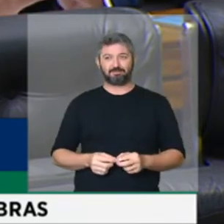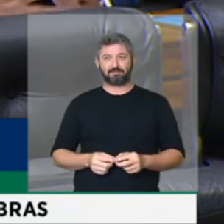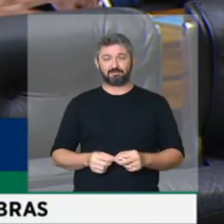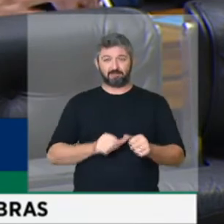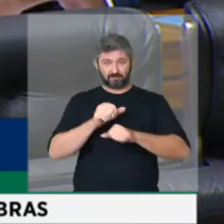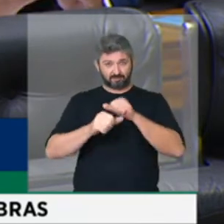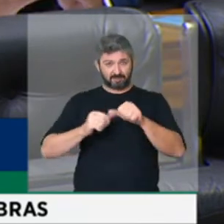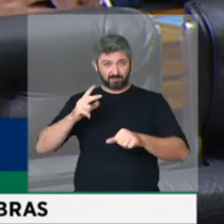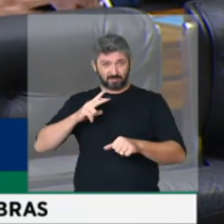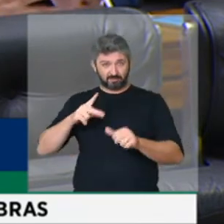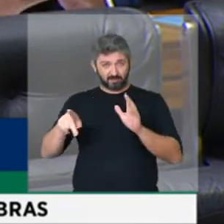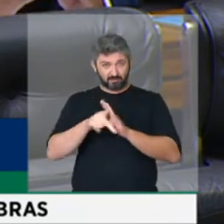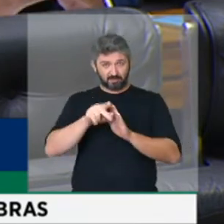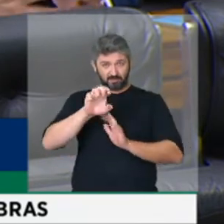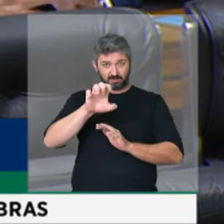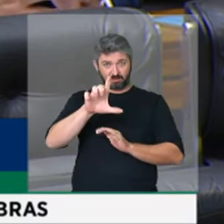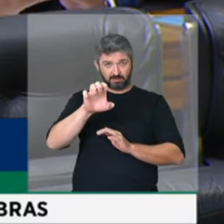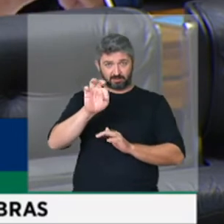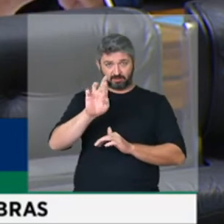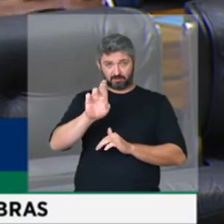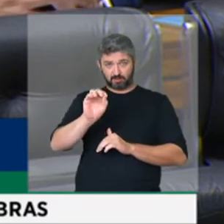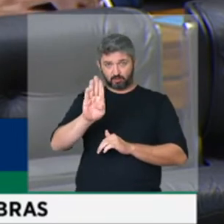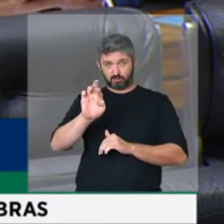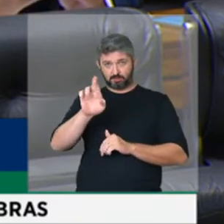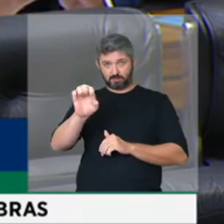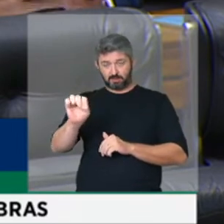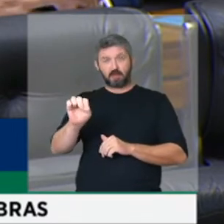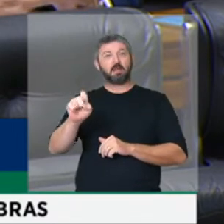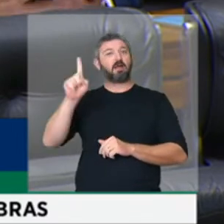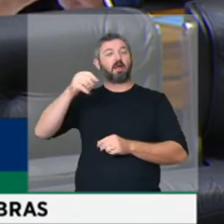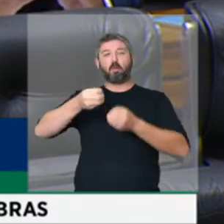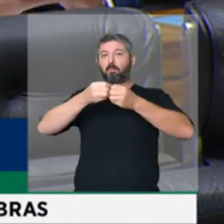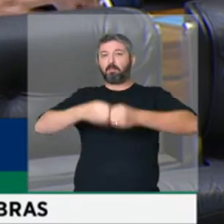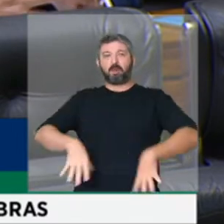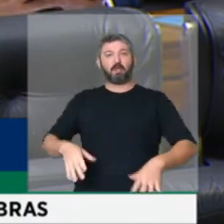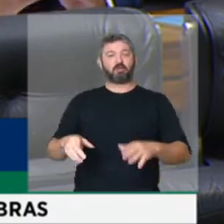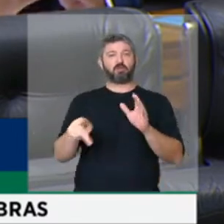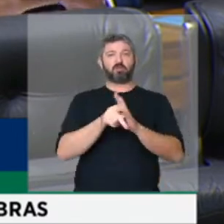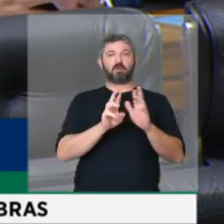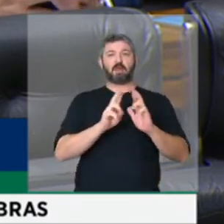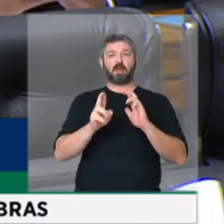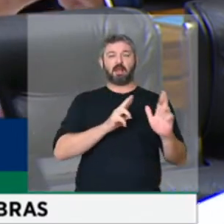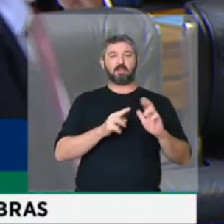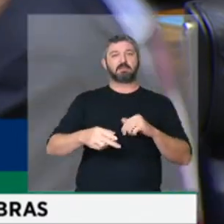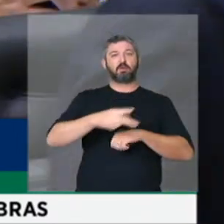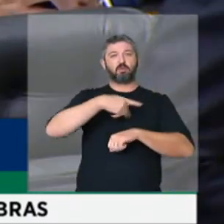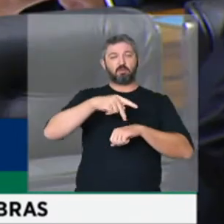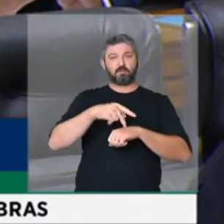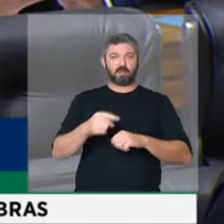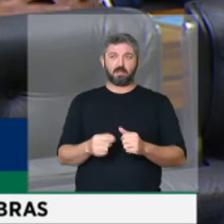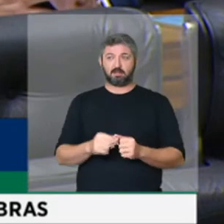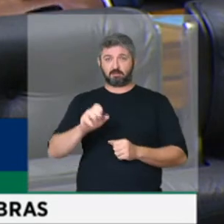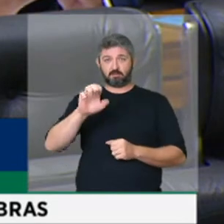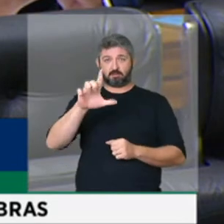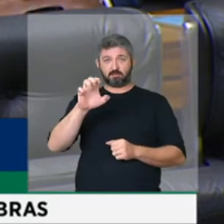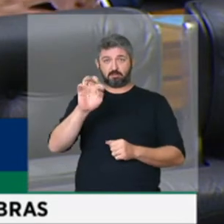ÁUDIO] ENFIM SR. PRESIDENTE ESSA PRIVATIZAÇÃO DA ELETROBRAS SIGNIFICA SÉRIO RETROCESSO A RELAÇÃO PATRIMÔNIO BRASILEIRO. A ELETROBRAS, ESSA EMPRESA